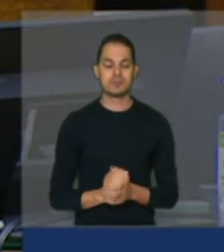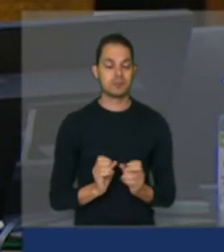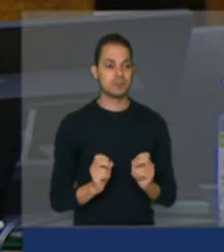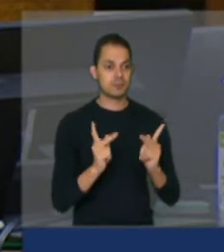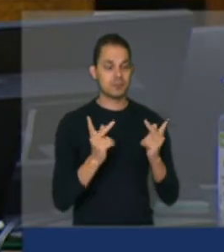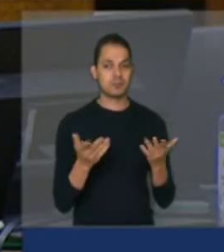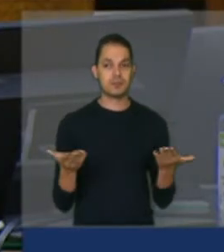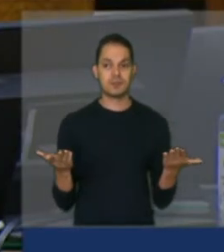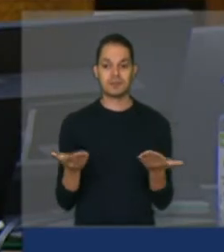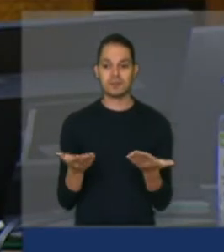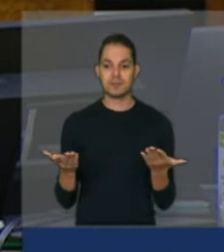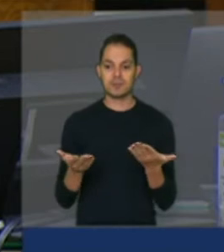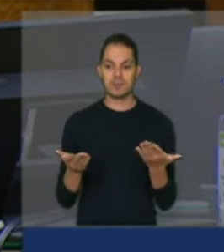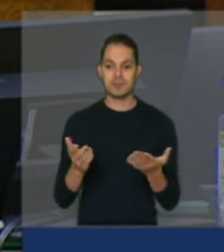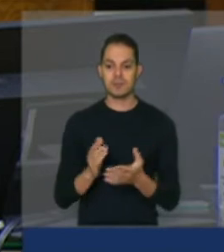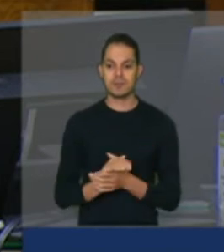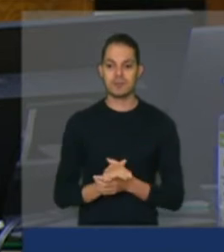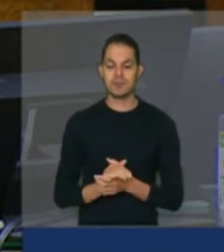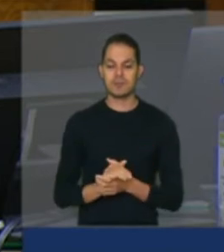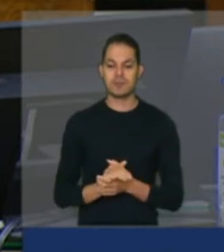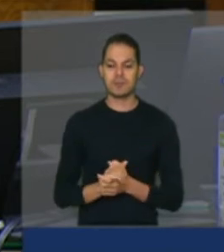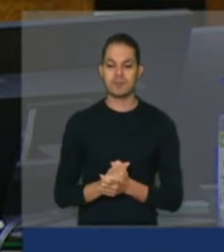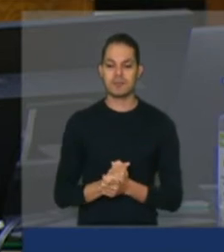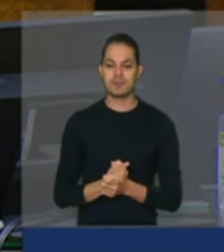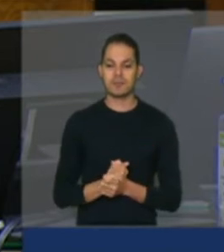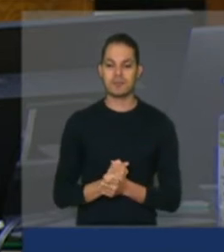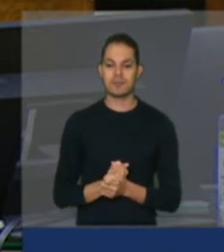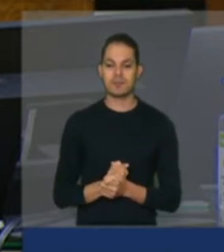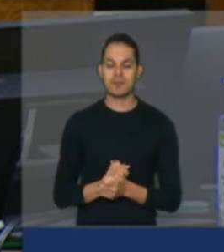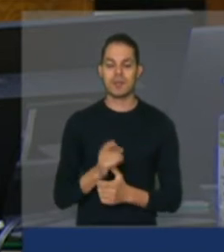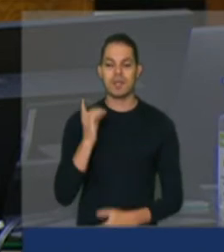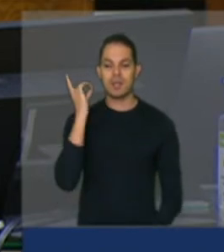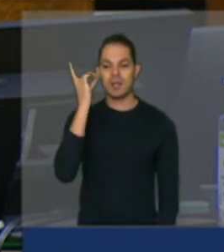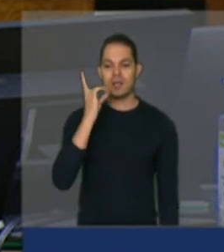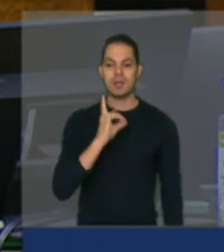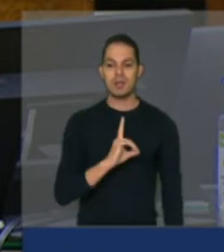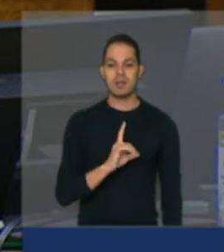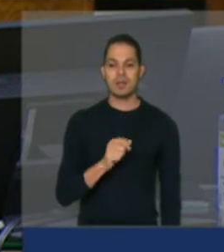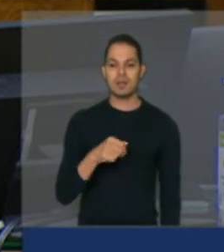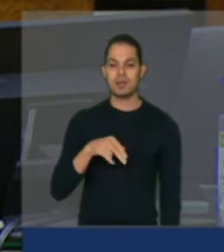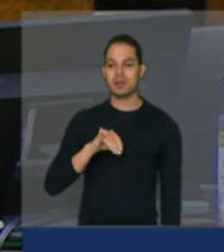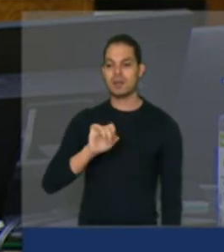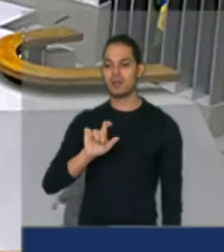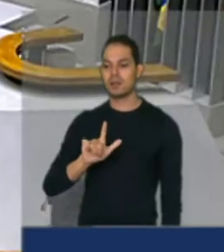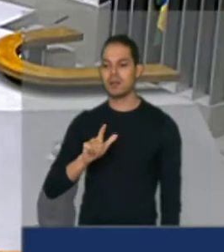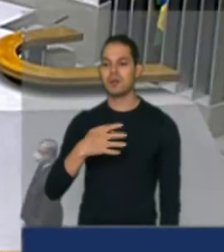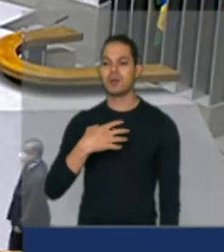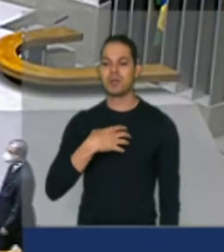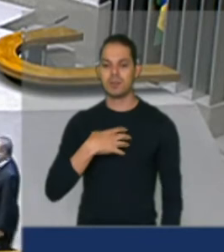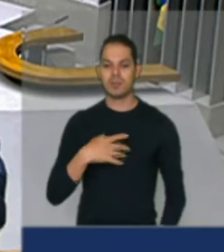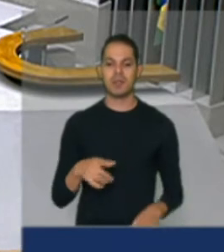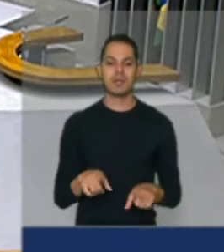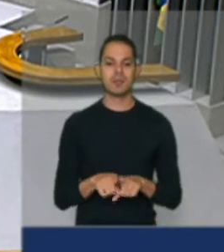AGORA VAMOS DUAS CIDADES ACIMA, DEPUTADO DANIEL ALMEIDA, LÁ DA BAHIA TAMBÉM. -- [DEPUTADO]: SENHOR PRESIDENTE, SENHORAS DEPUTADAS, SENHORES DEPUTADOS,